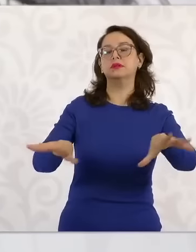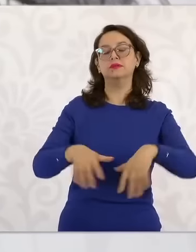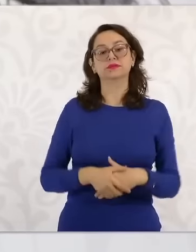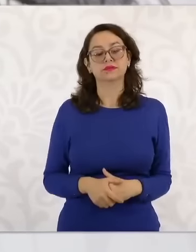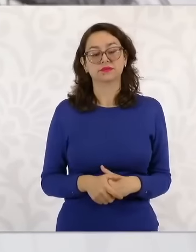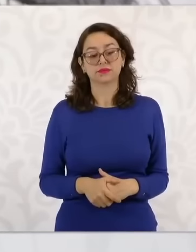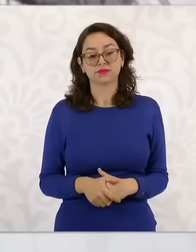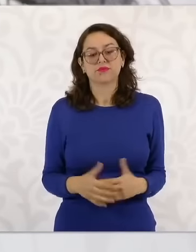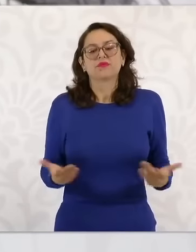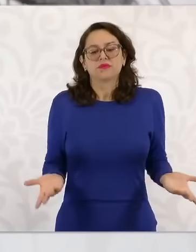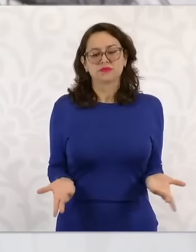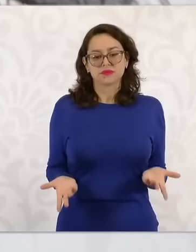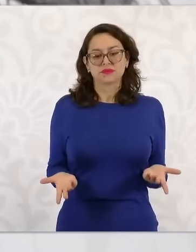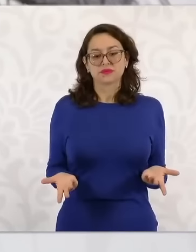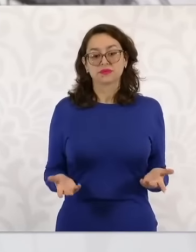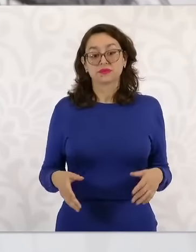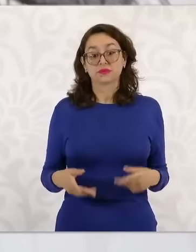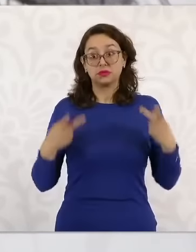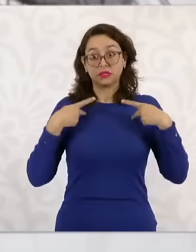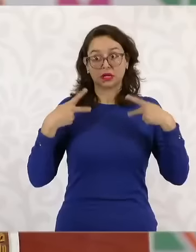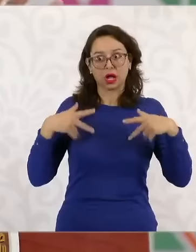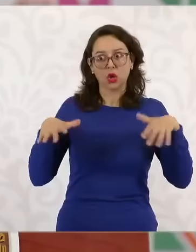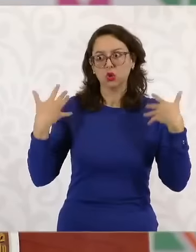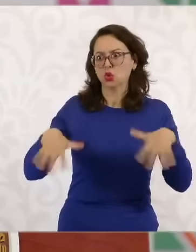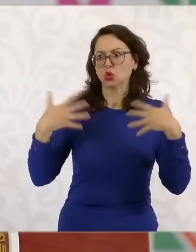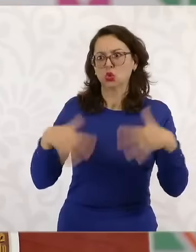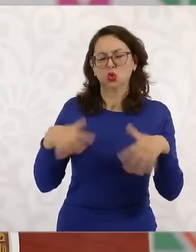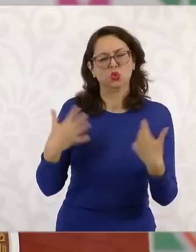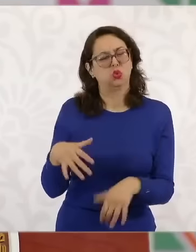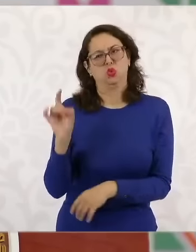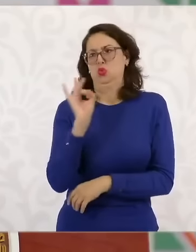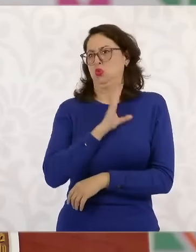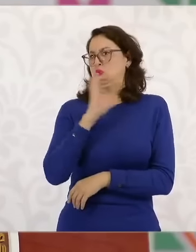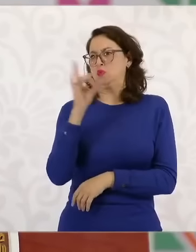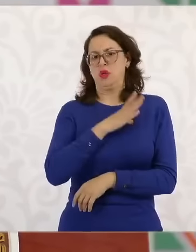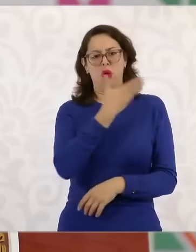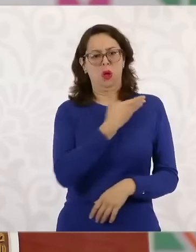¿Para qué? para decirle a la gente, fíjense qué autoritaria es la presidenta. Ahora está